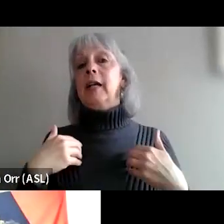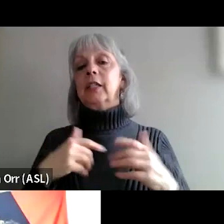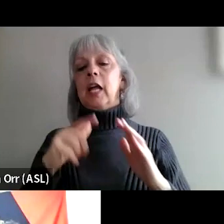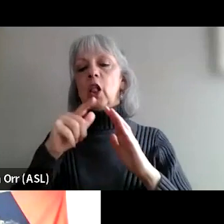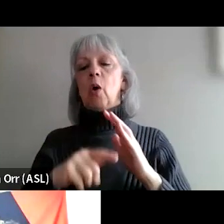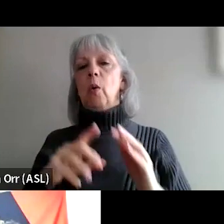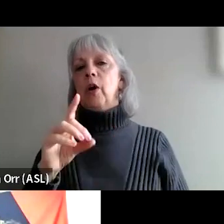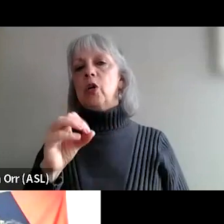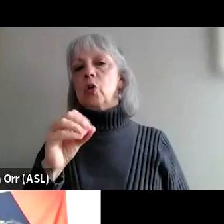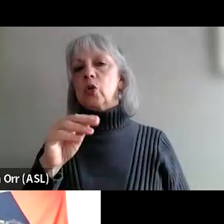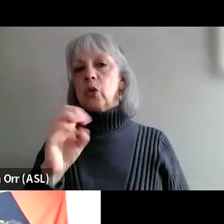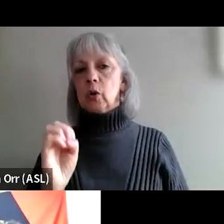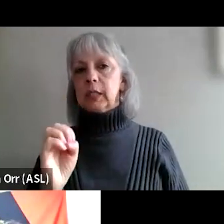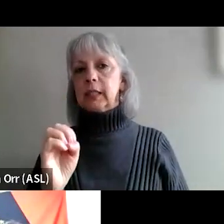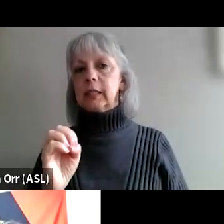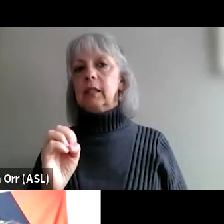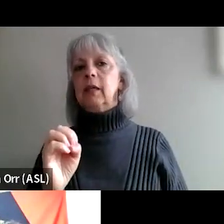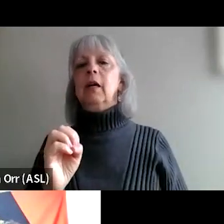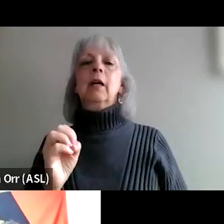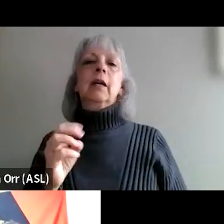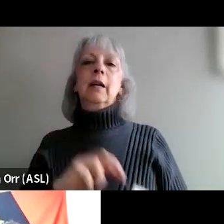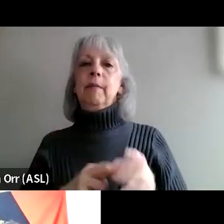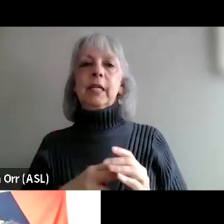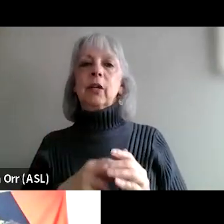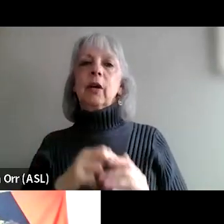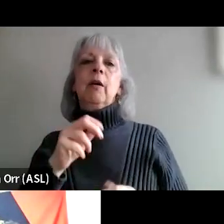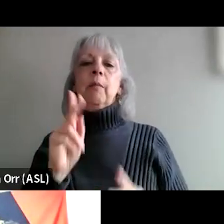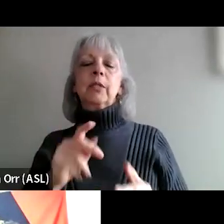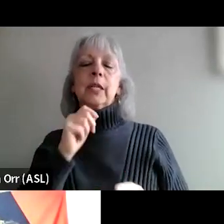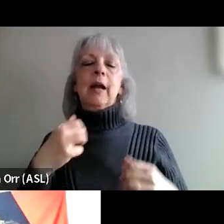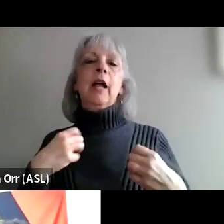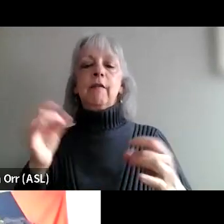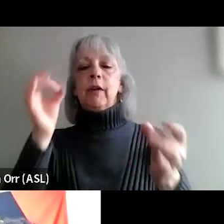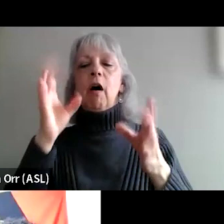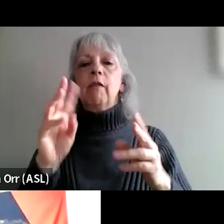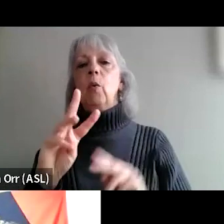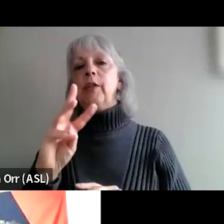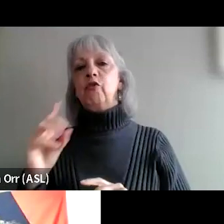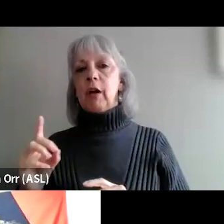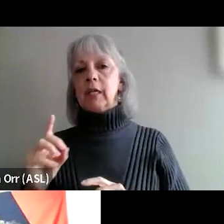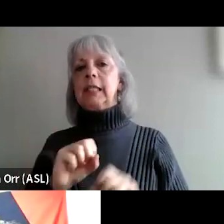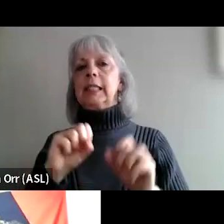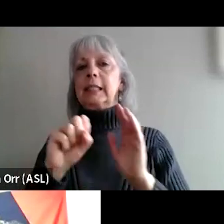es menos probable que ocurran esos horribles síntomas de abstinencia, que es una de las razones por las que muchos que usan drogas tienden